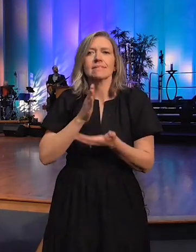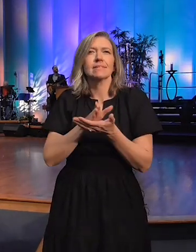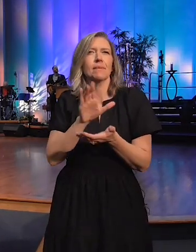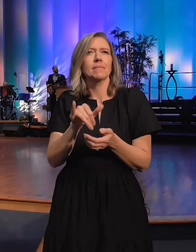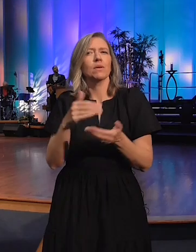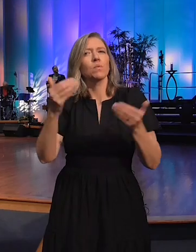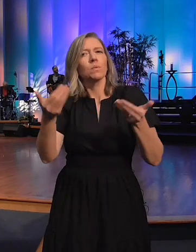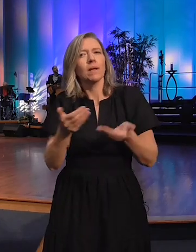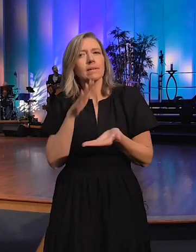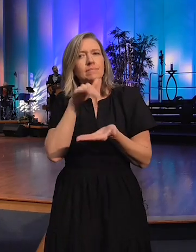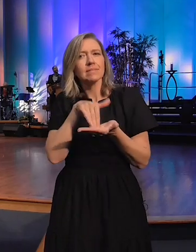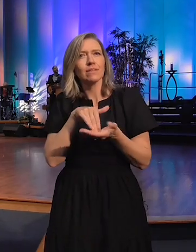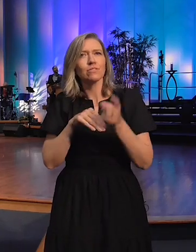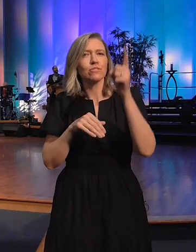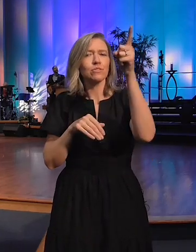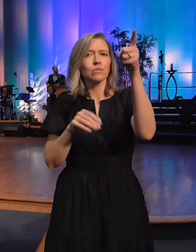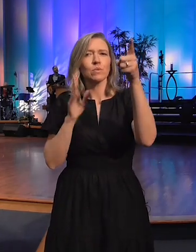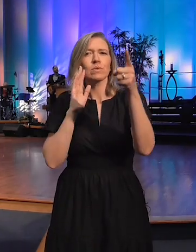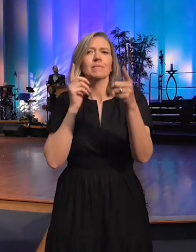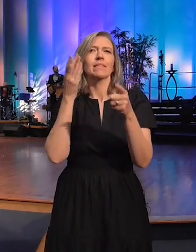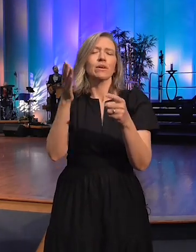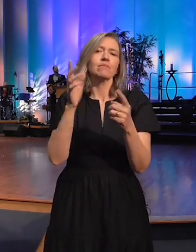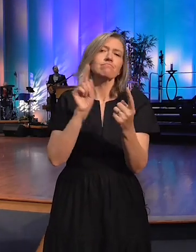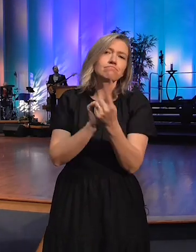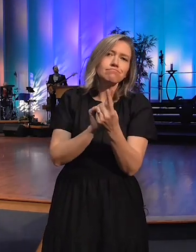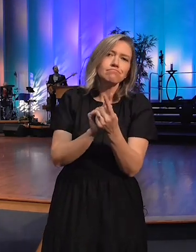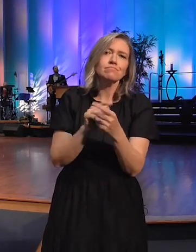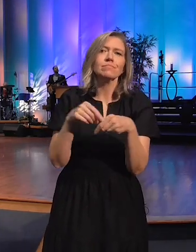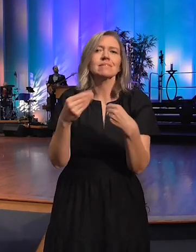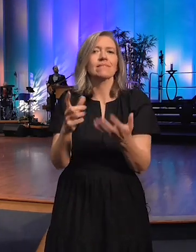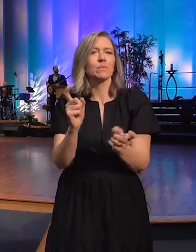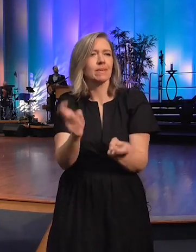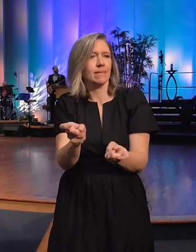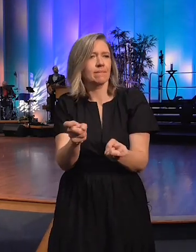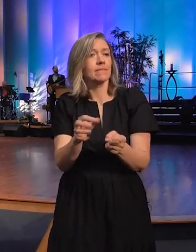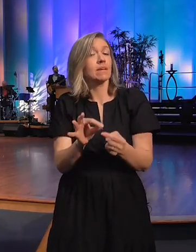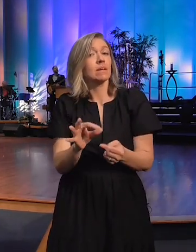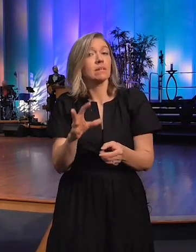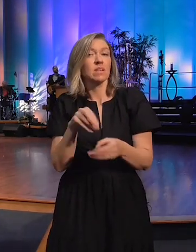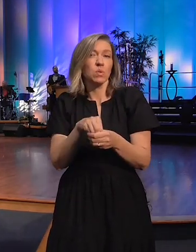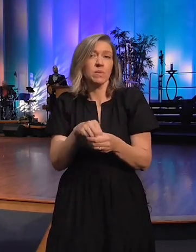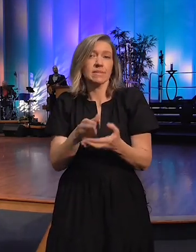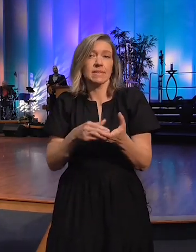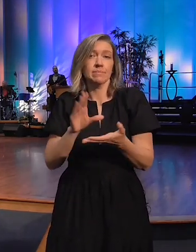allí para recibirlo y tenemos algunos obsequios para usted, incluidos algunos descuentos. uh, nuestros practicantes